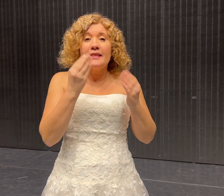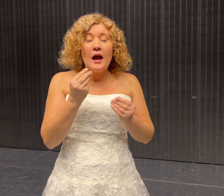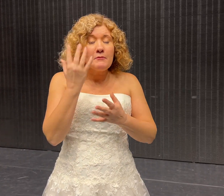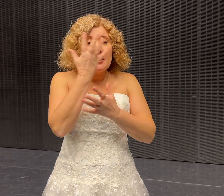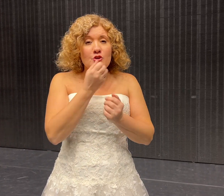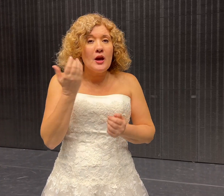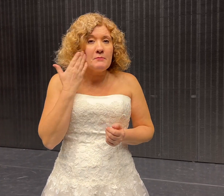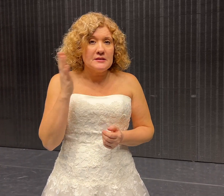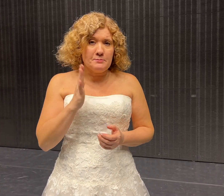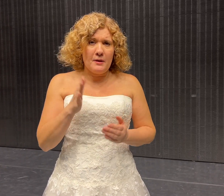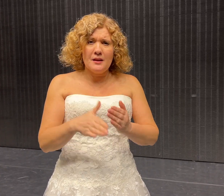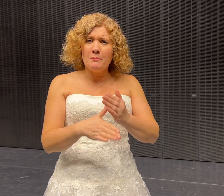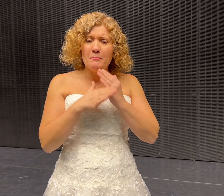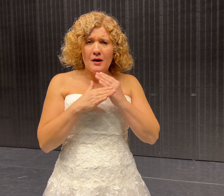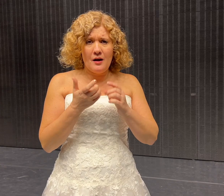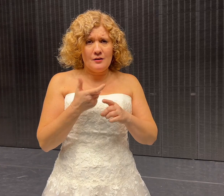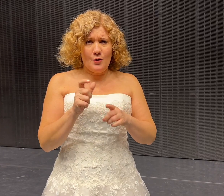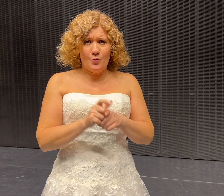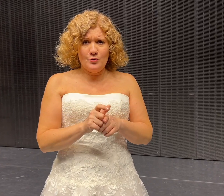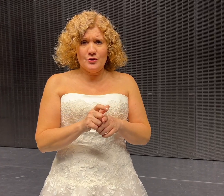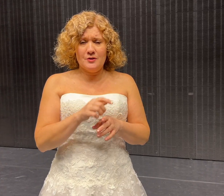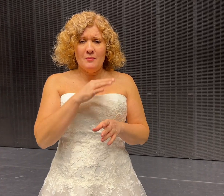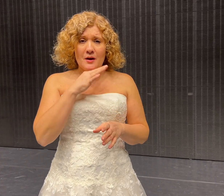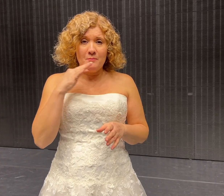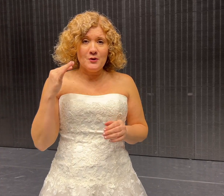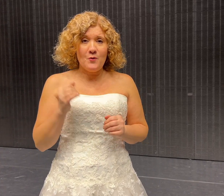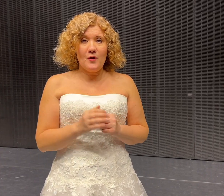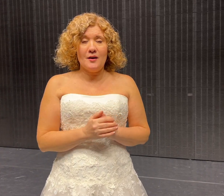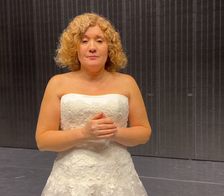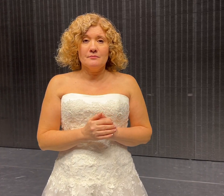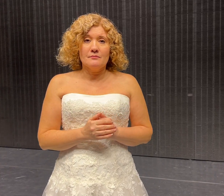которая днями и ночами не спала, помогала очень во многом.